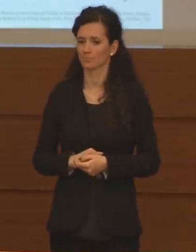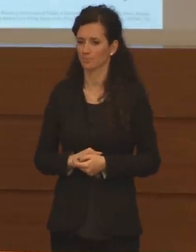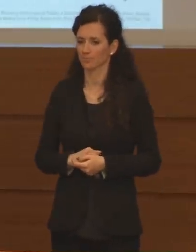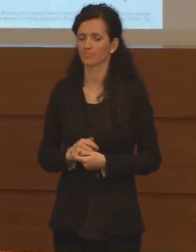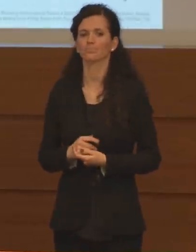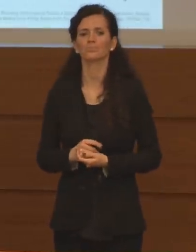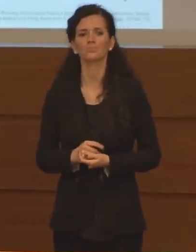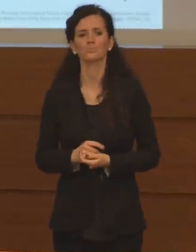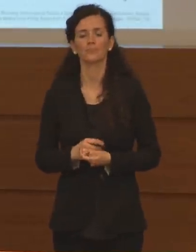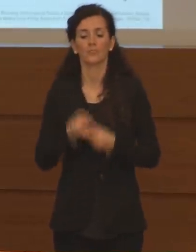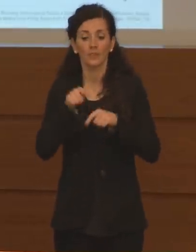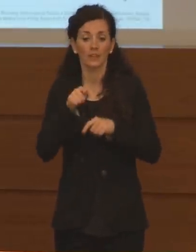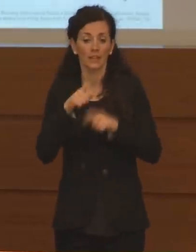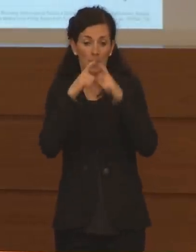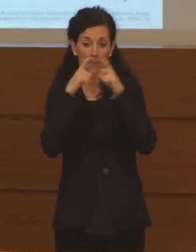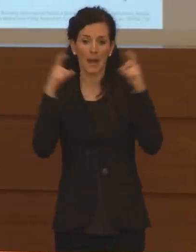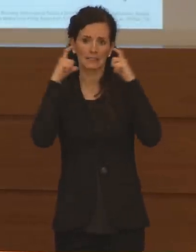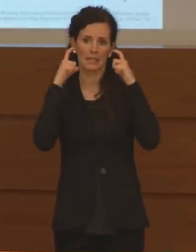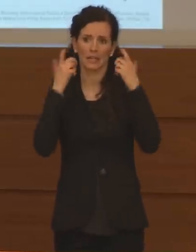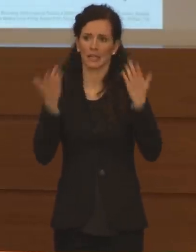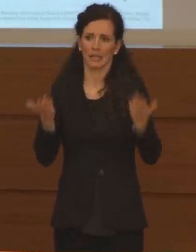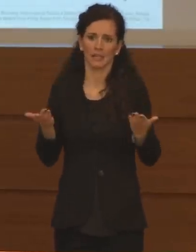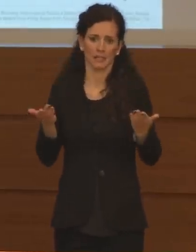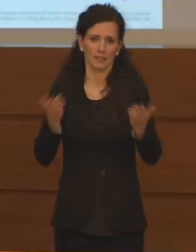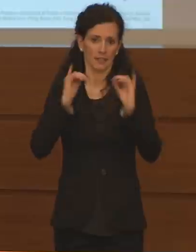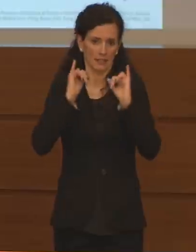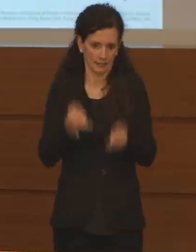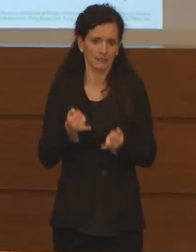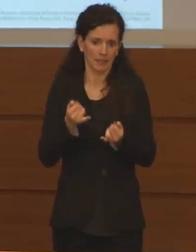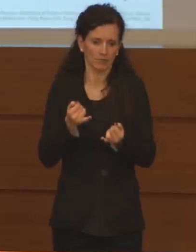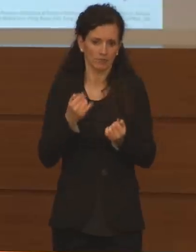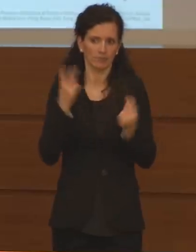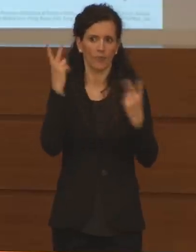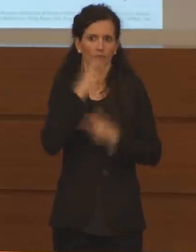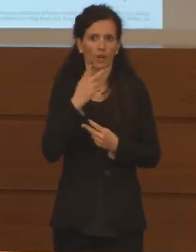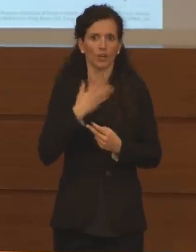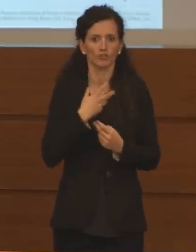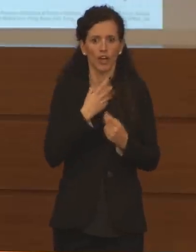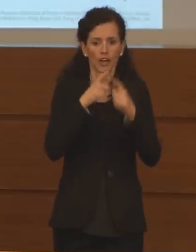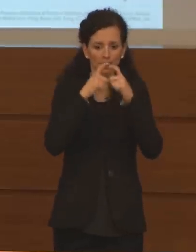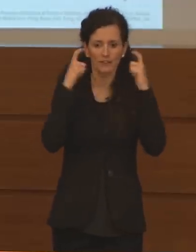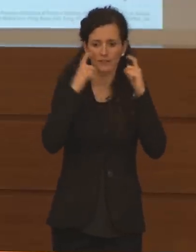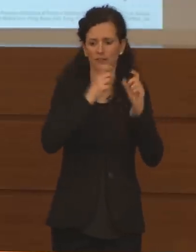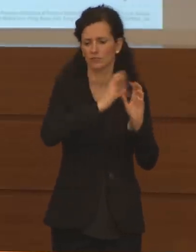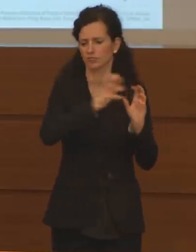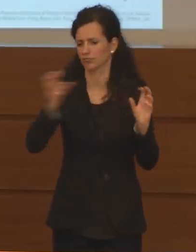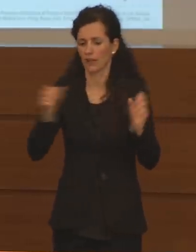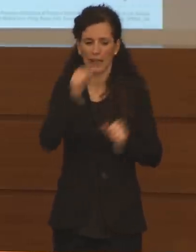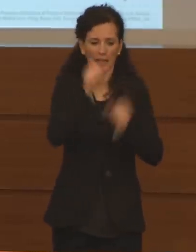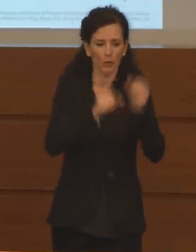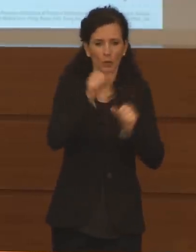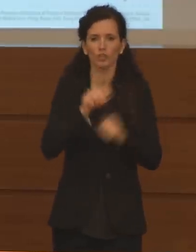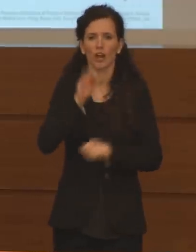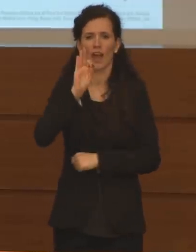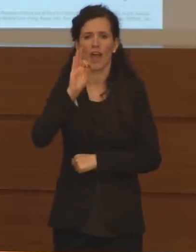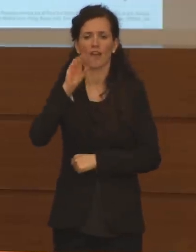Abbiamo diversi tipi di mascherine dalle chirurgiche alle ffp2, ffp3. Chiaro che da ffp2